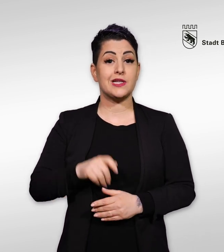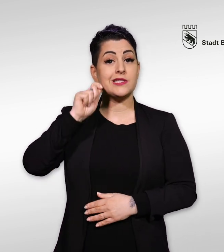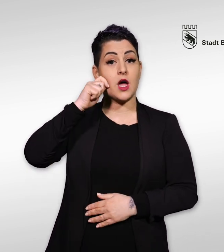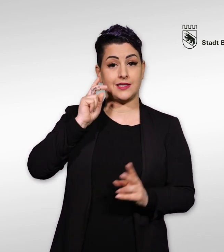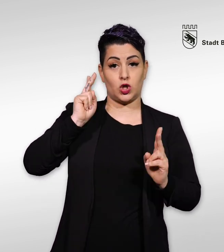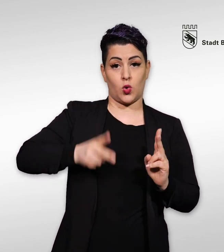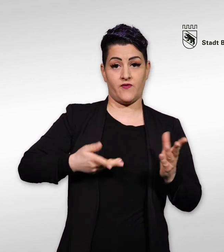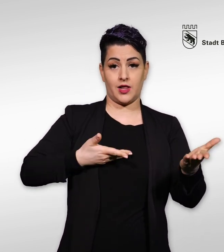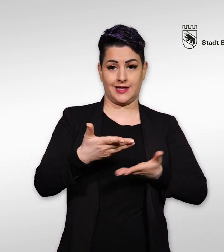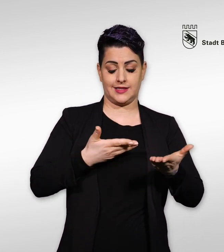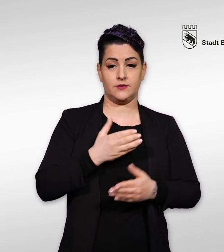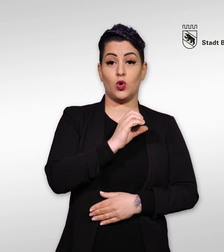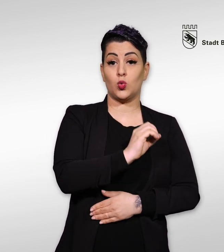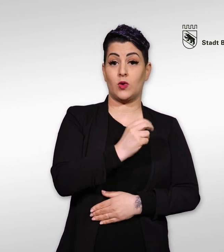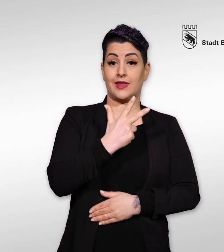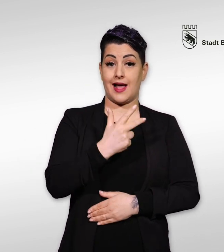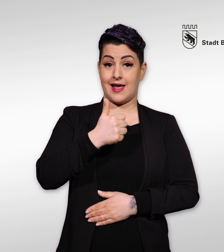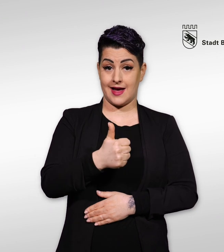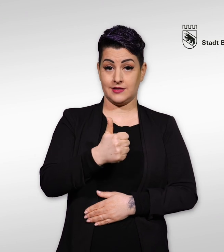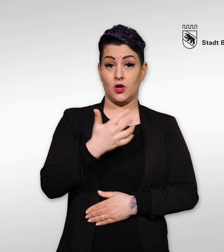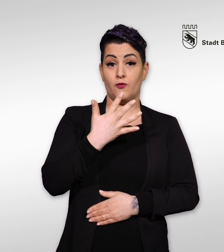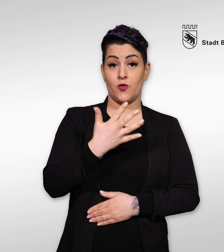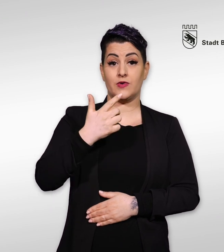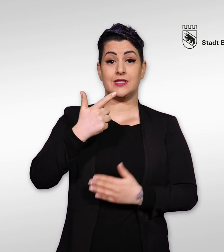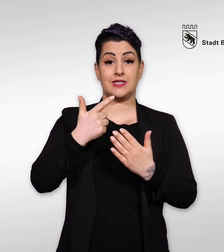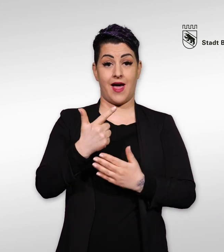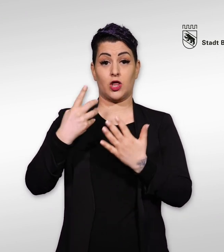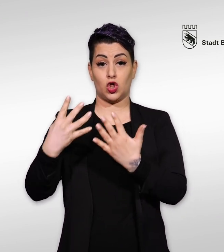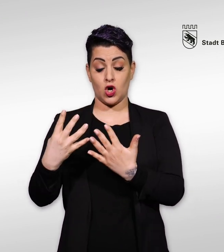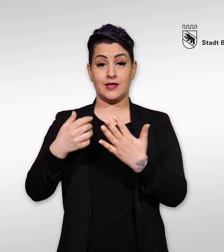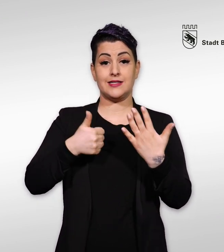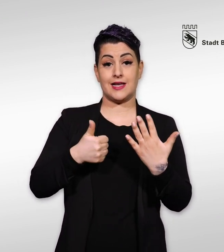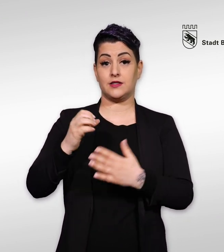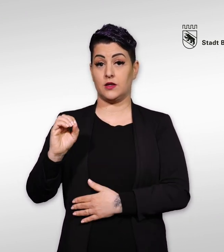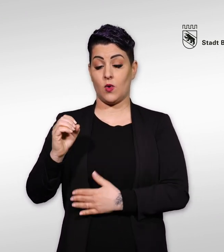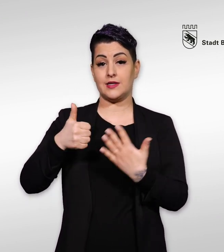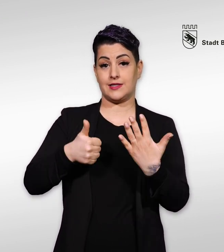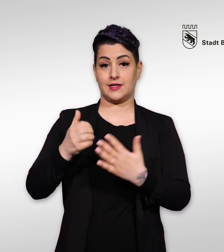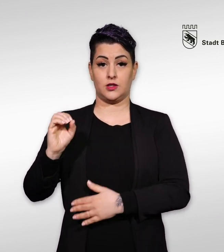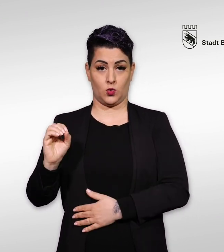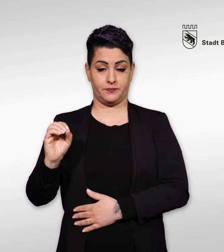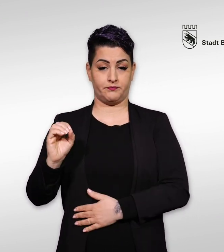Zahnärztlicher Notfalldienst 031 529 60 60